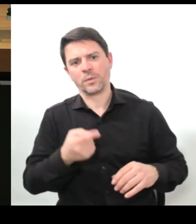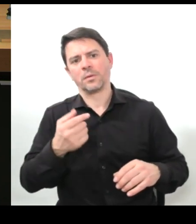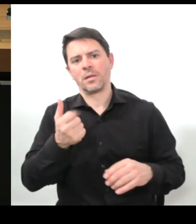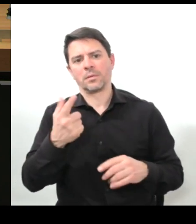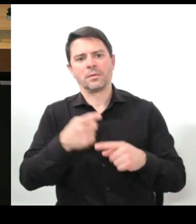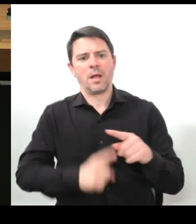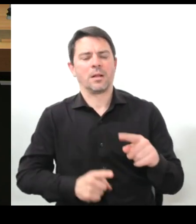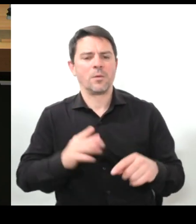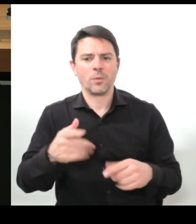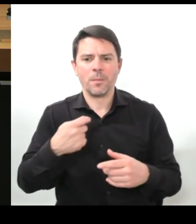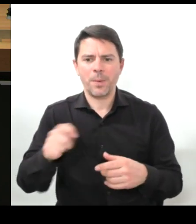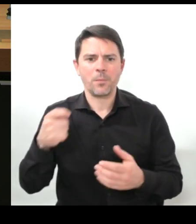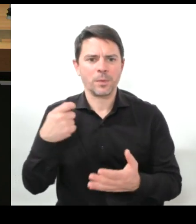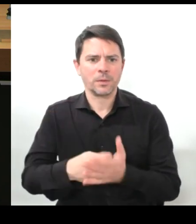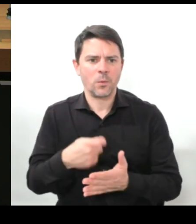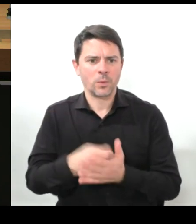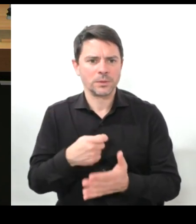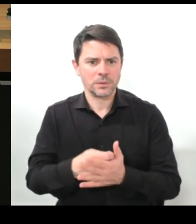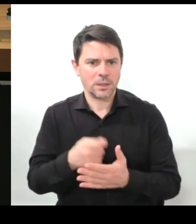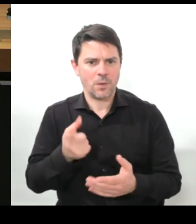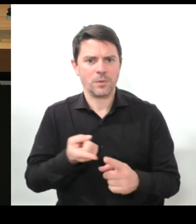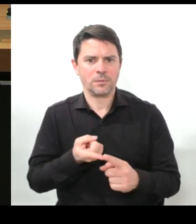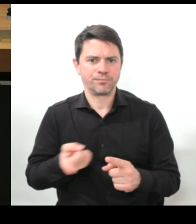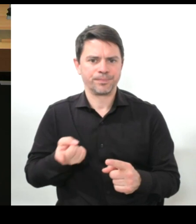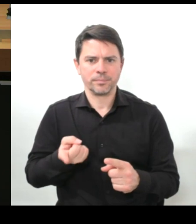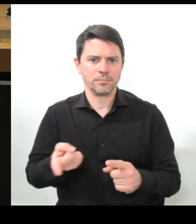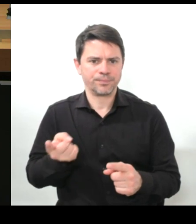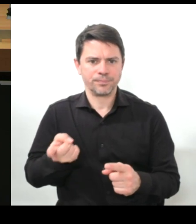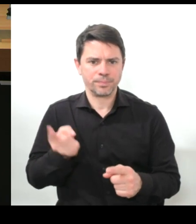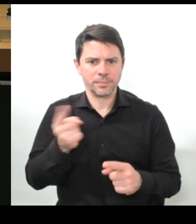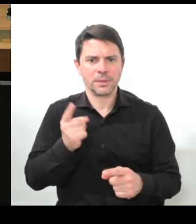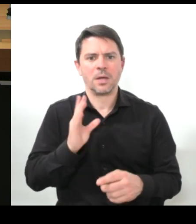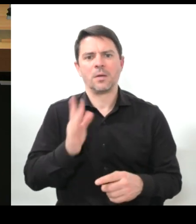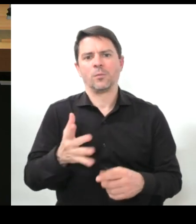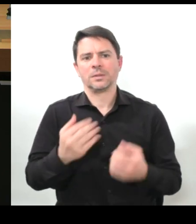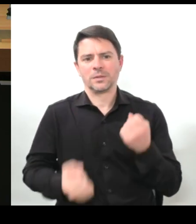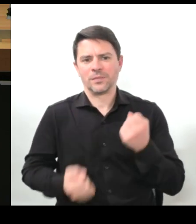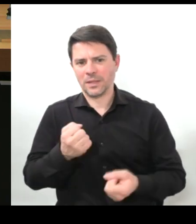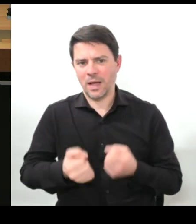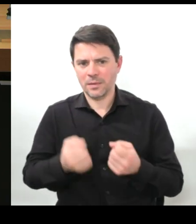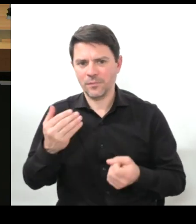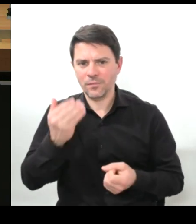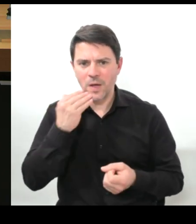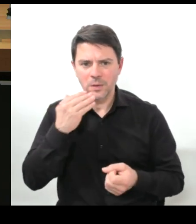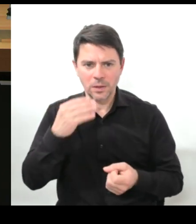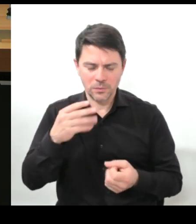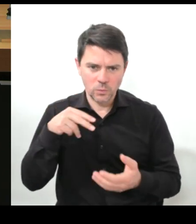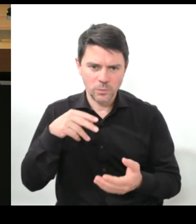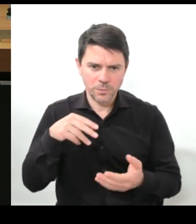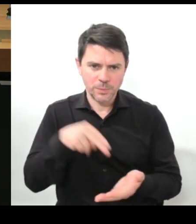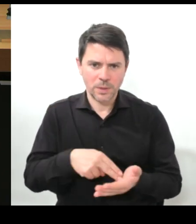Die entscheidende Frage ist also, herauszufinden und konzepten zu entwickeln, wie wir einerseits die Mieten bei der stabil halten können und die Bestände sanieren